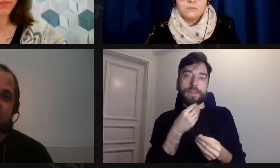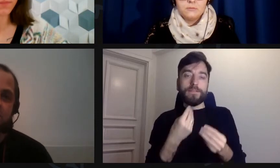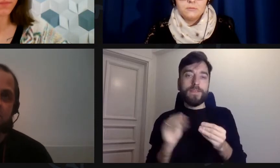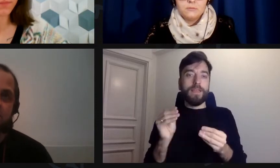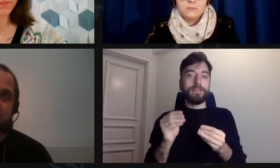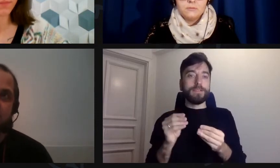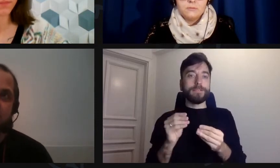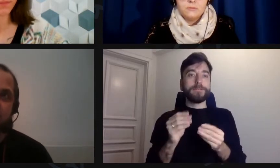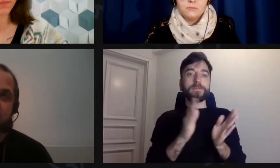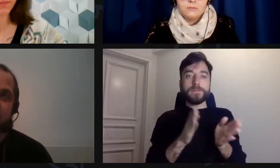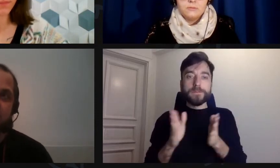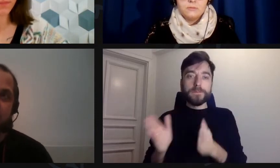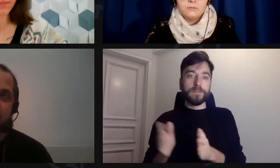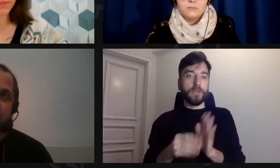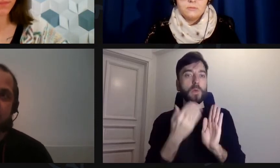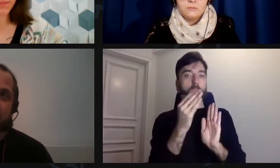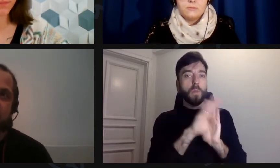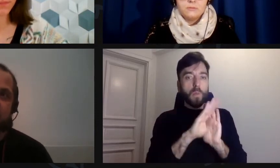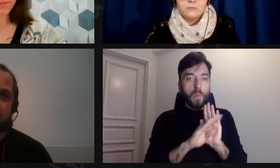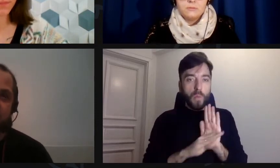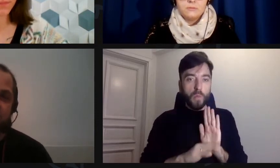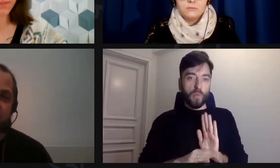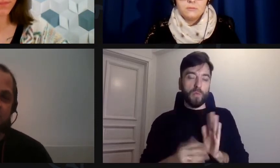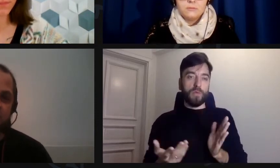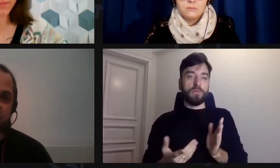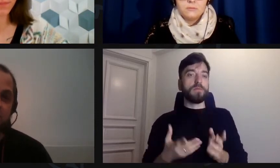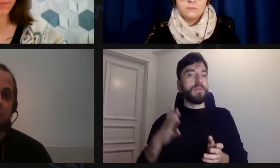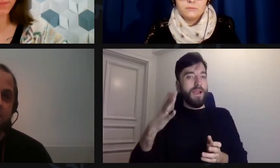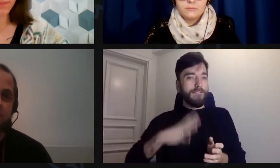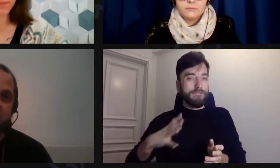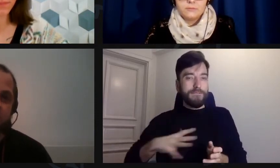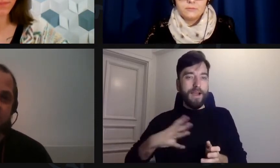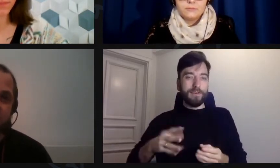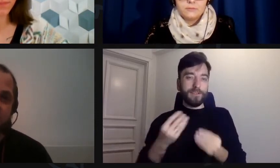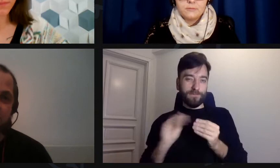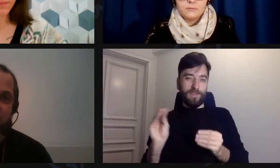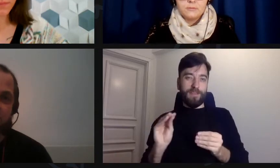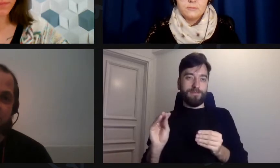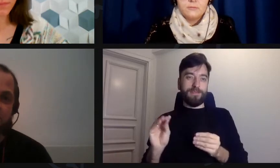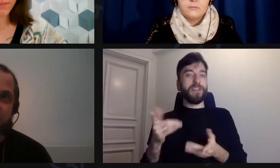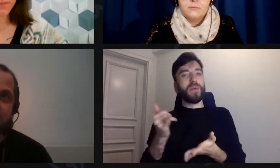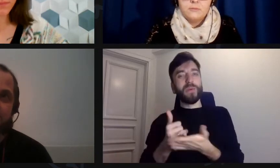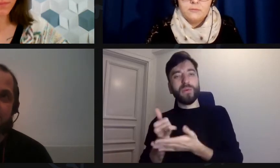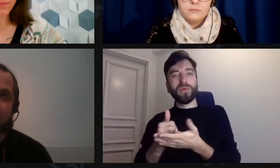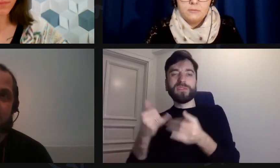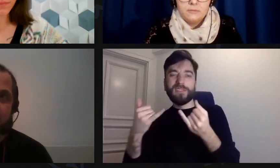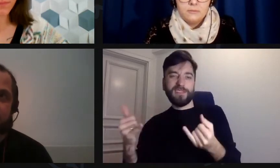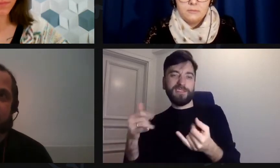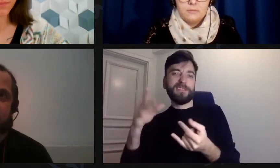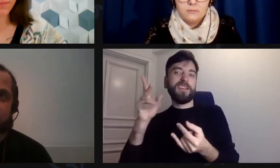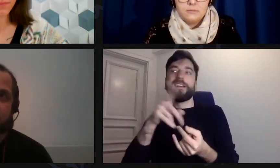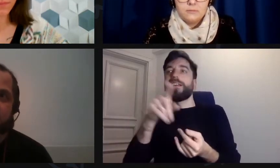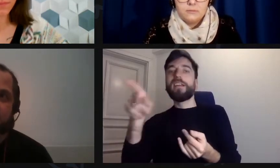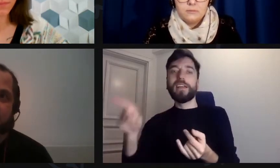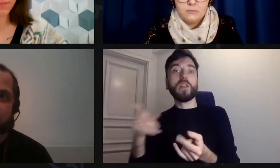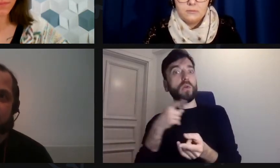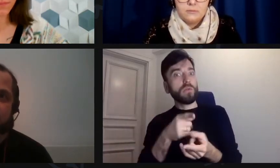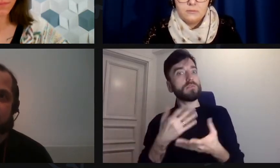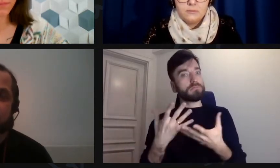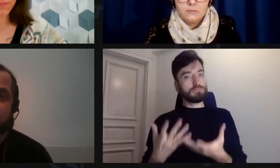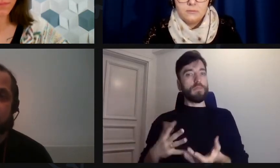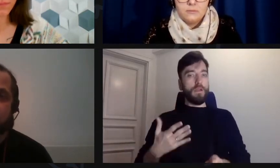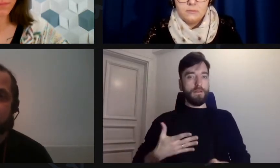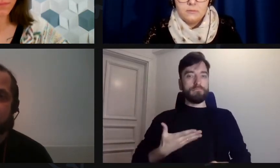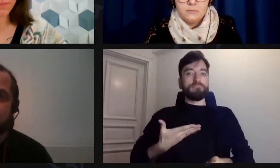żeby te kursy miały taką wartość większą, niż jakiś tam kurs. Rzeczywiście ich trochę brakuje, chociaż są.